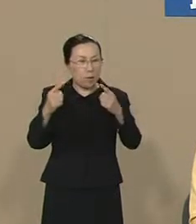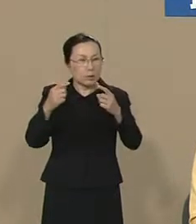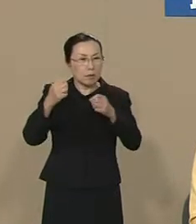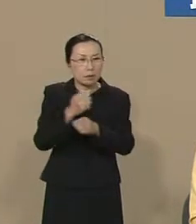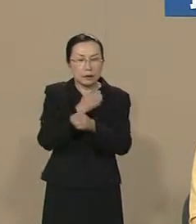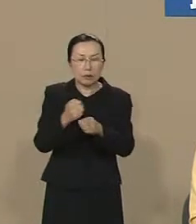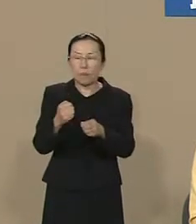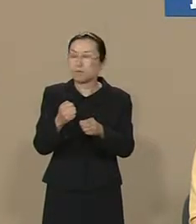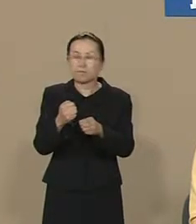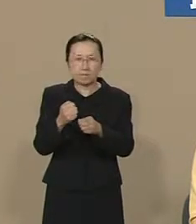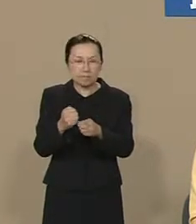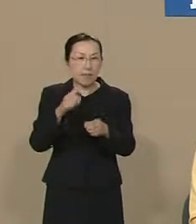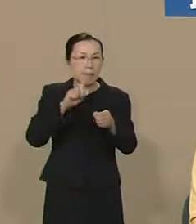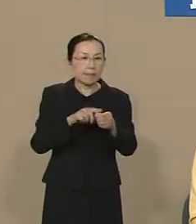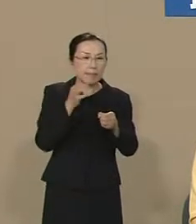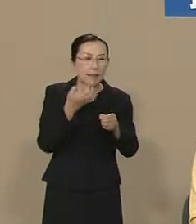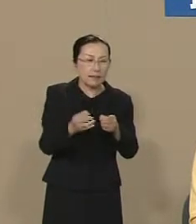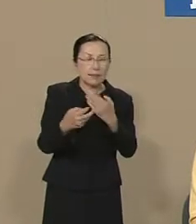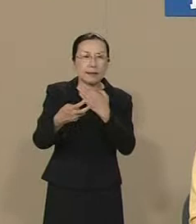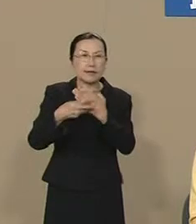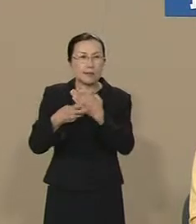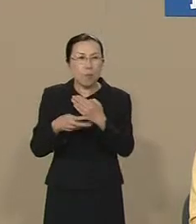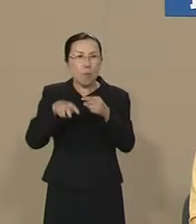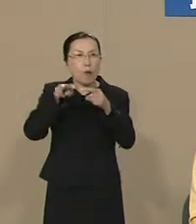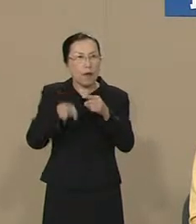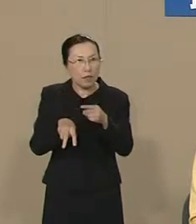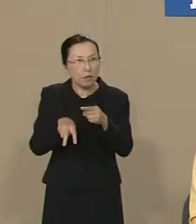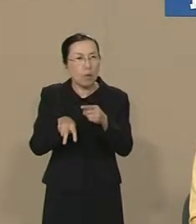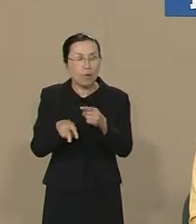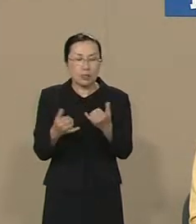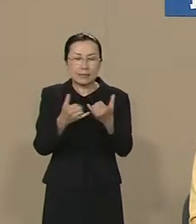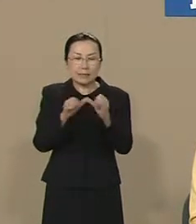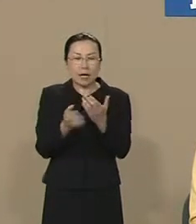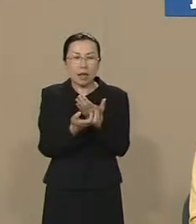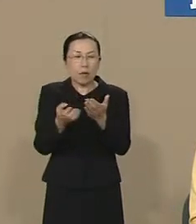年金や医療､介護など 社会保障予算を増やして